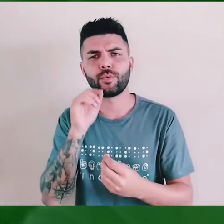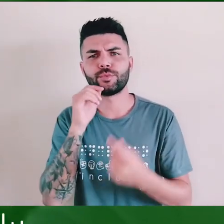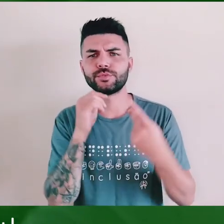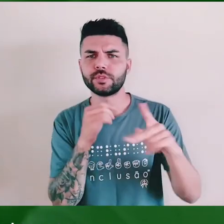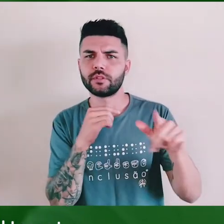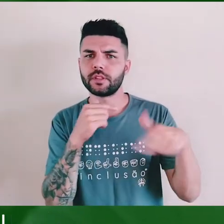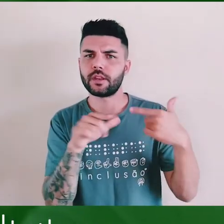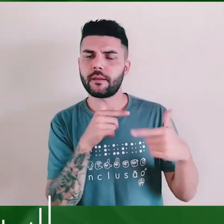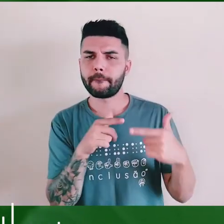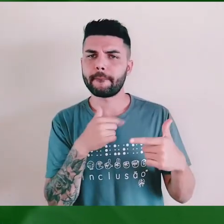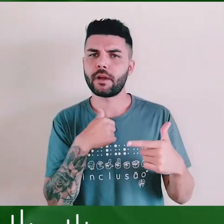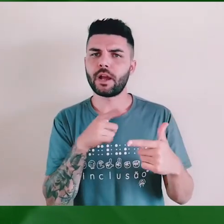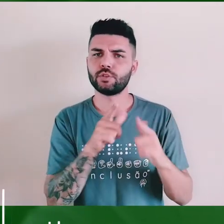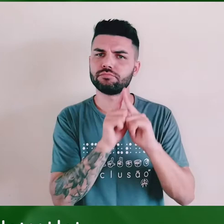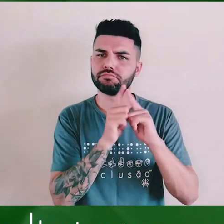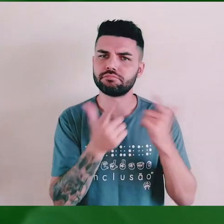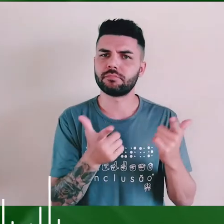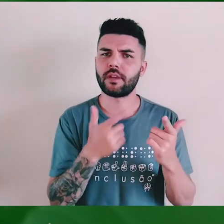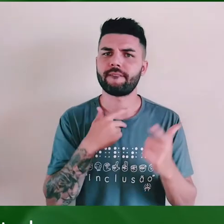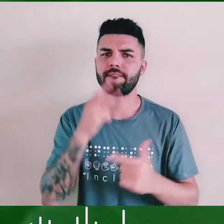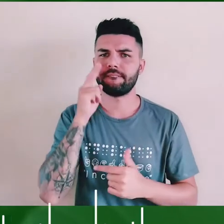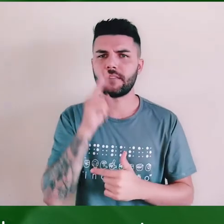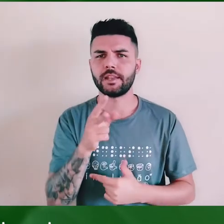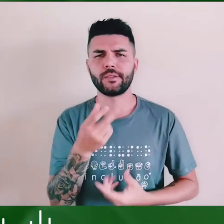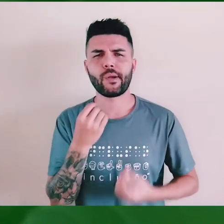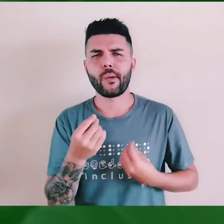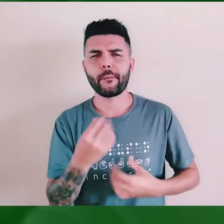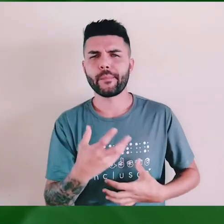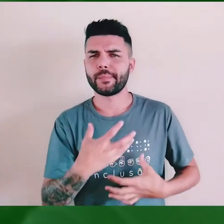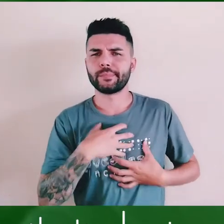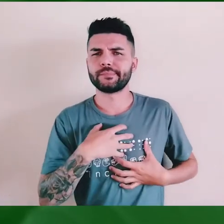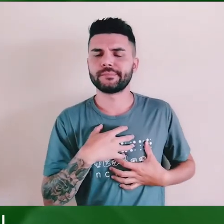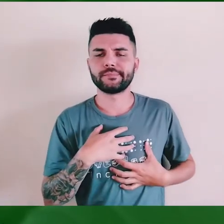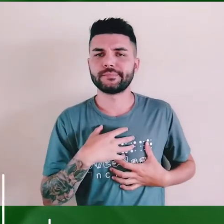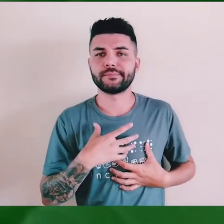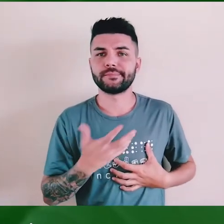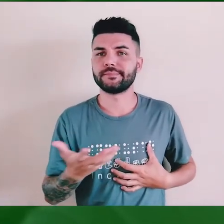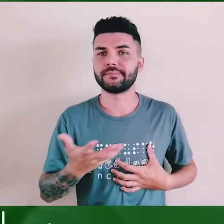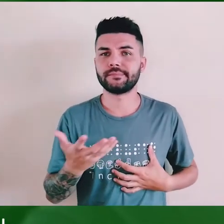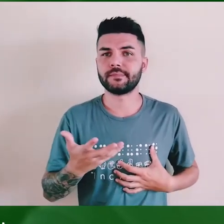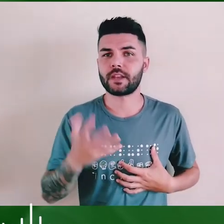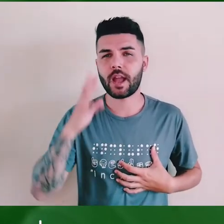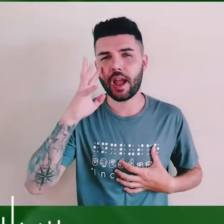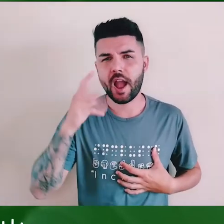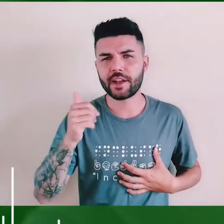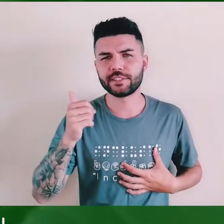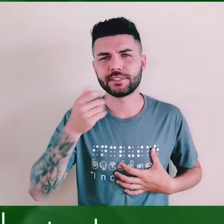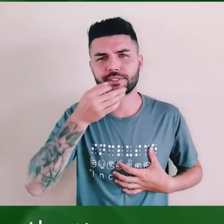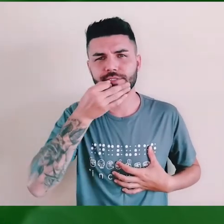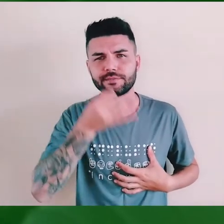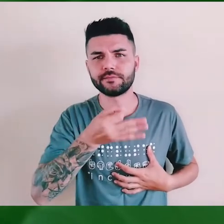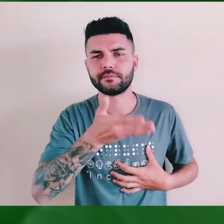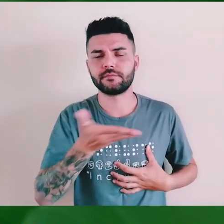Você como jornalista se sente descredibilizado? Você acha que isso tira um pouco do trabalho